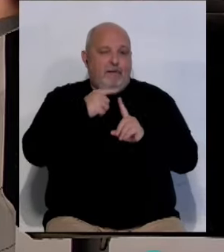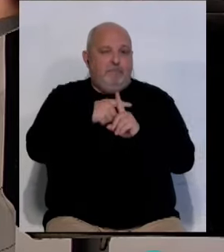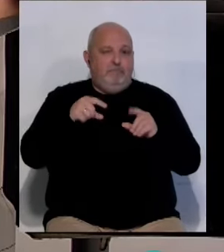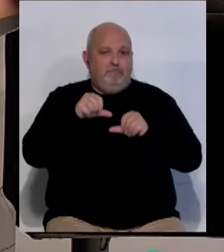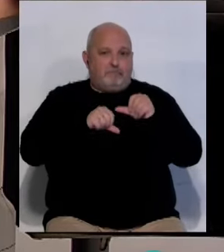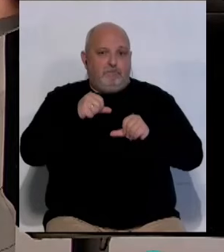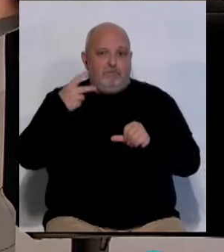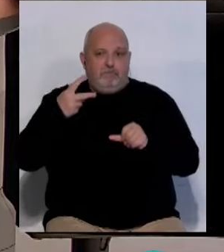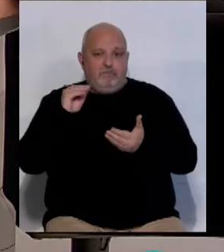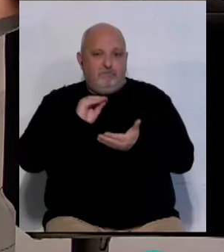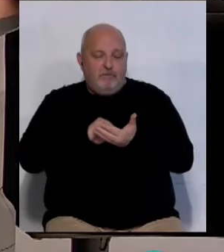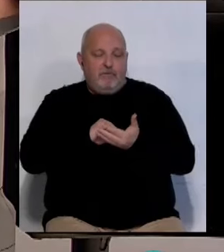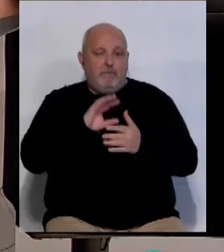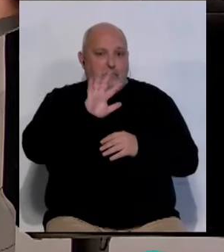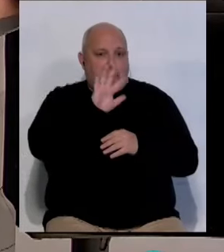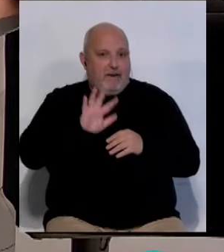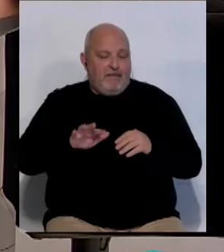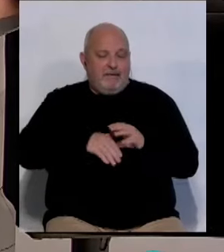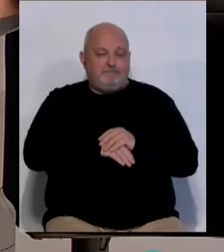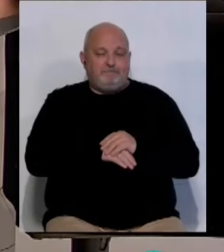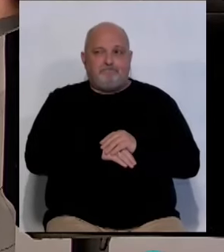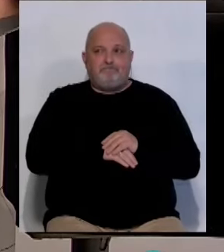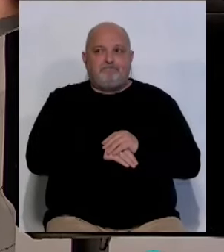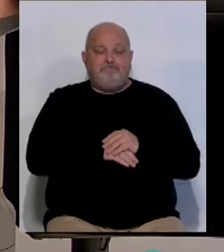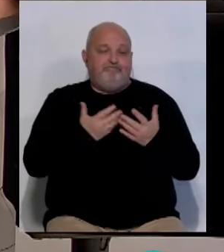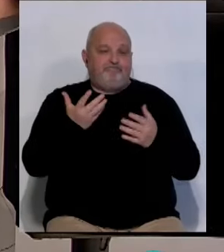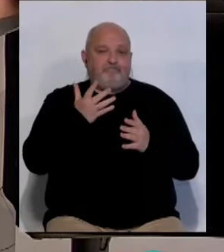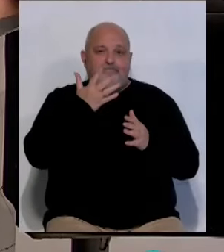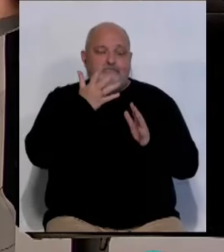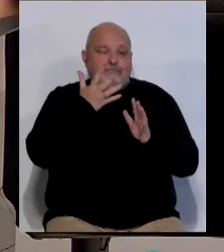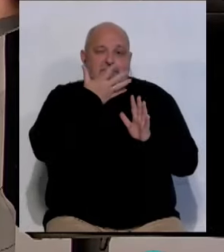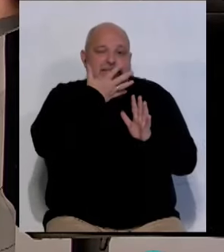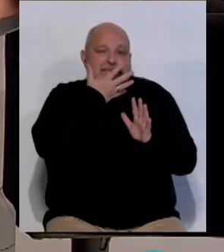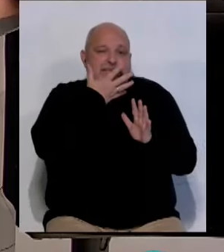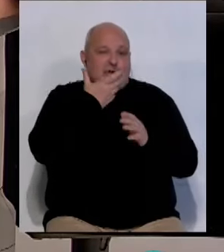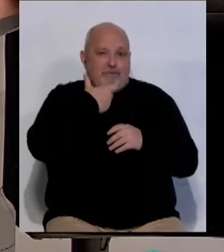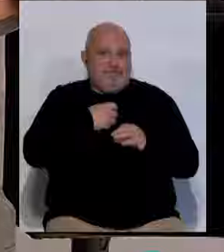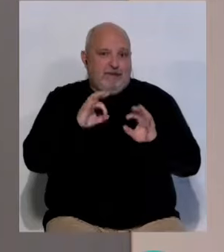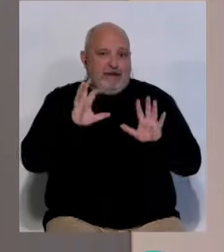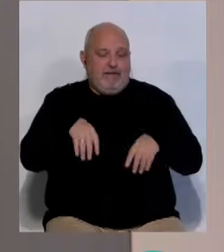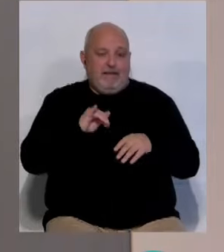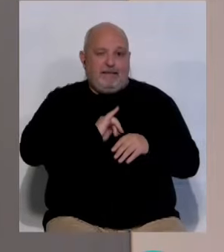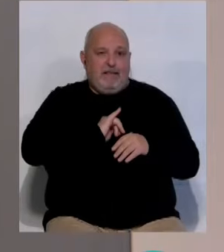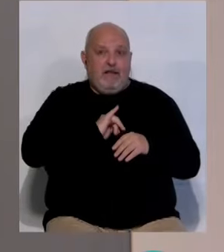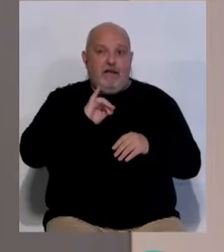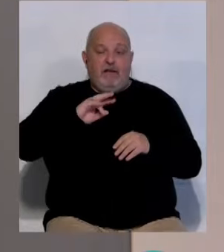segunda división es nuestro sino y bueno si este año nos vamos a segunda Nos iremos a segunda con